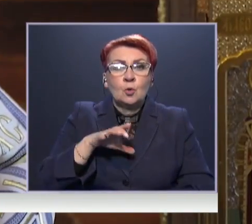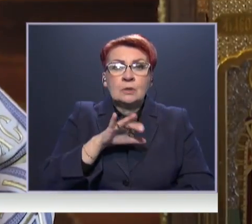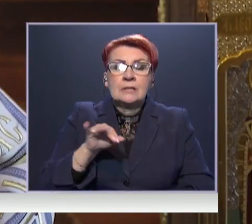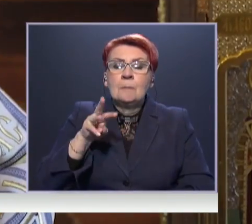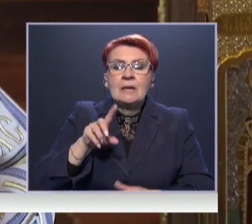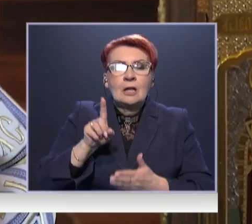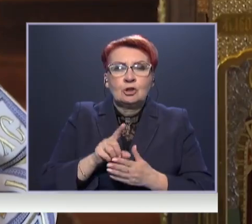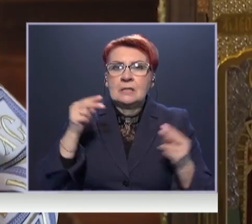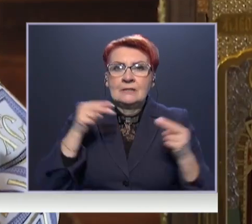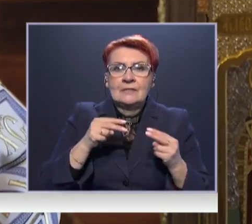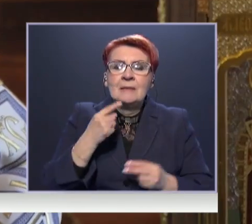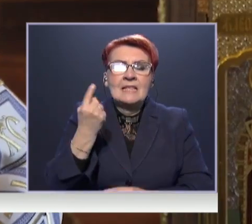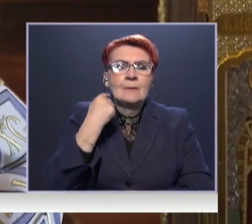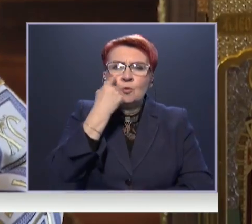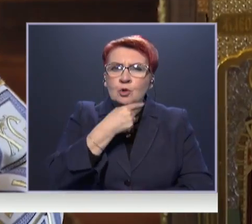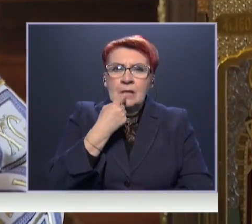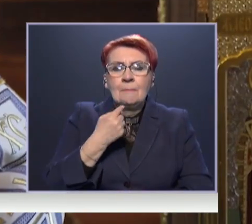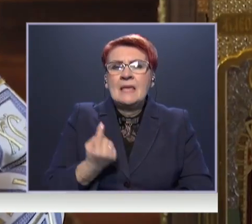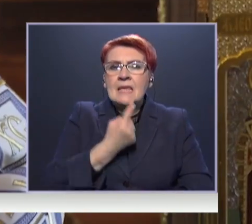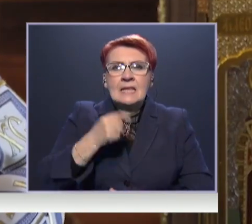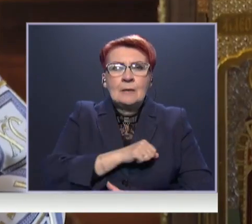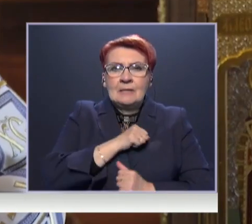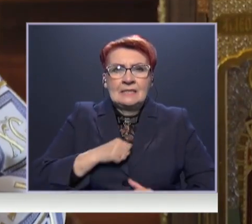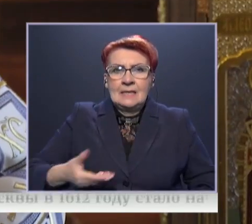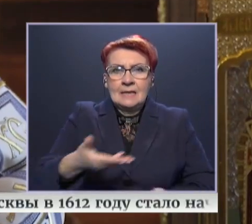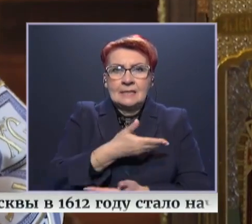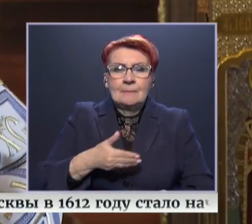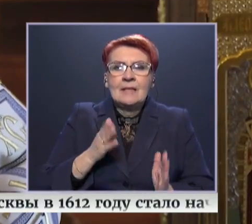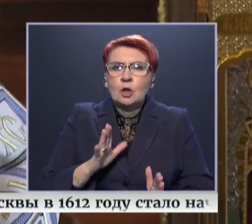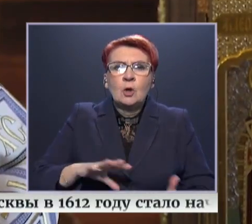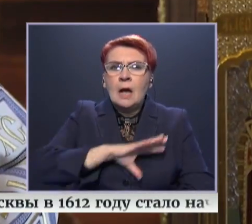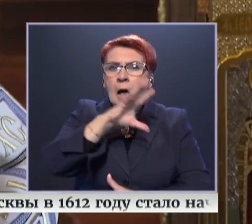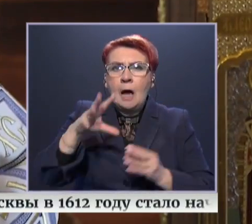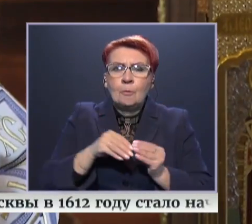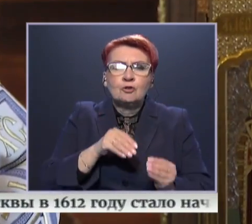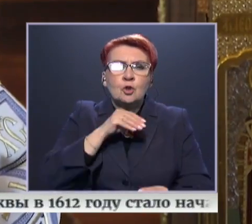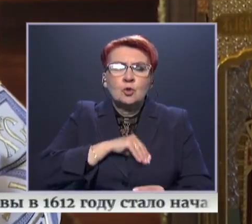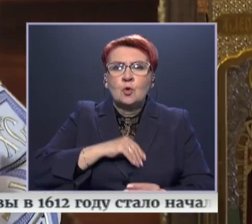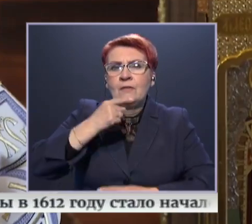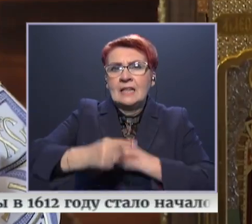невинными устами единым сердцем не только об общности культуры духовной традиции исторической судьбы но